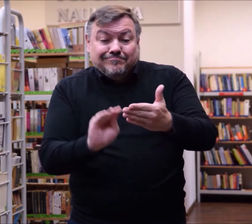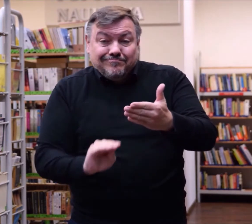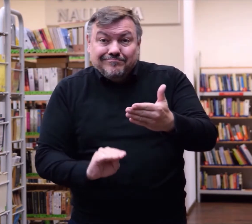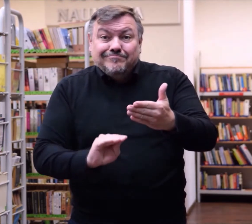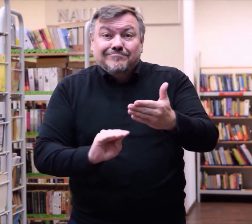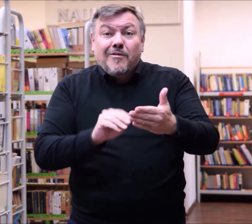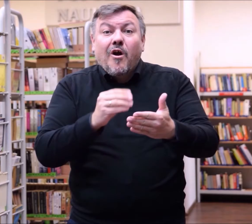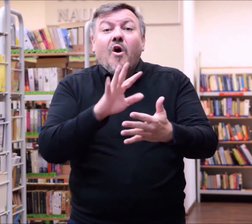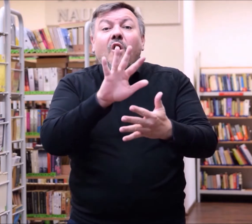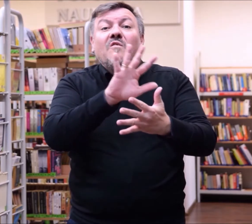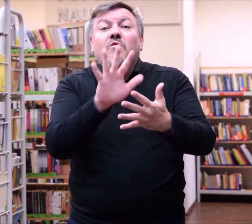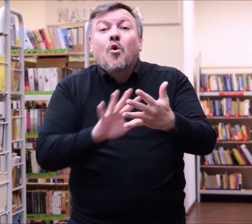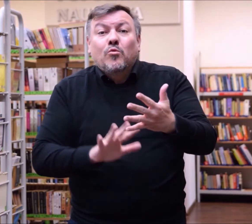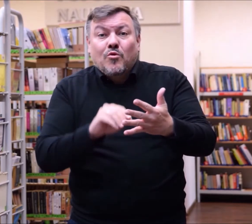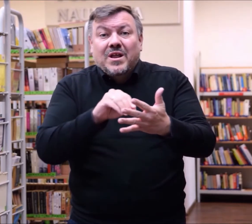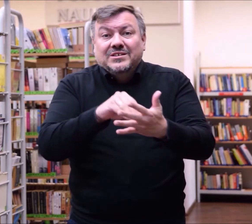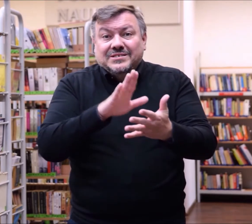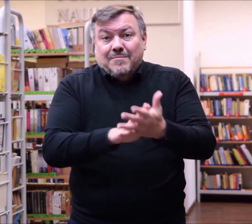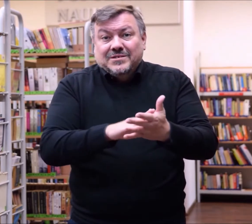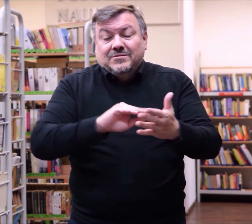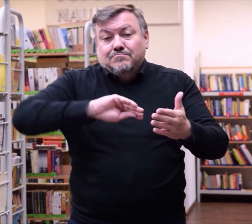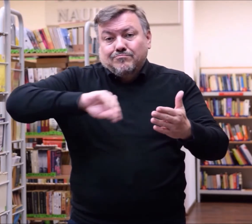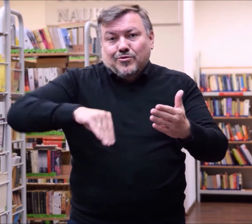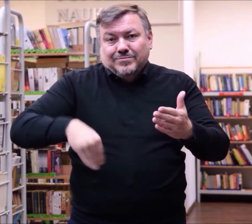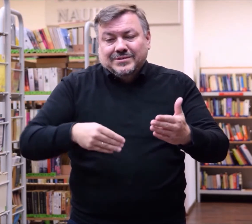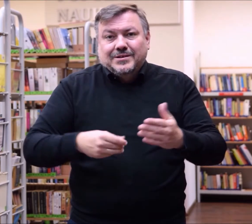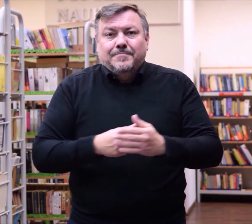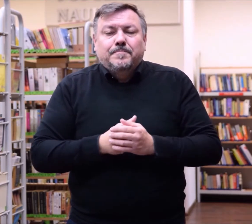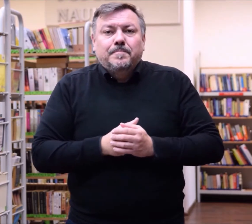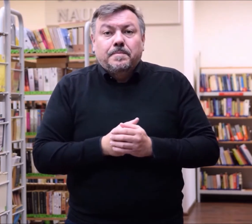który wypełni i podpisze formularz zapisu.